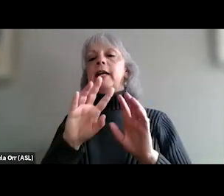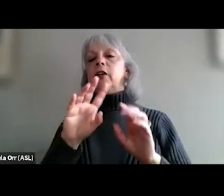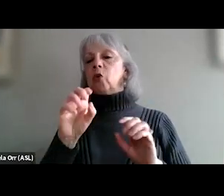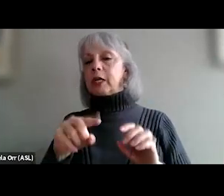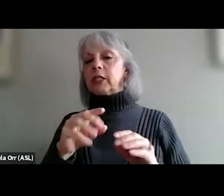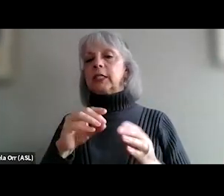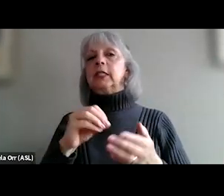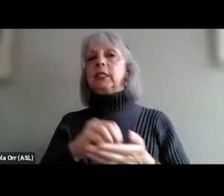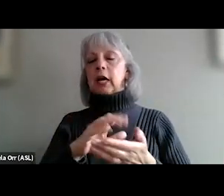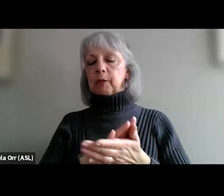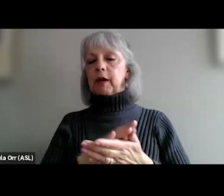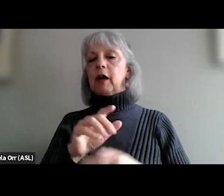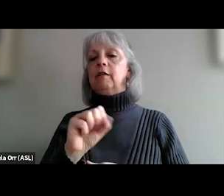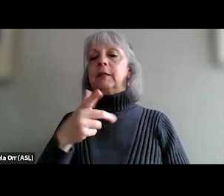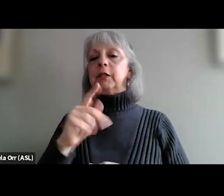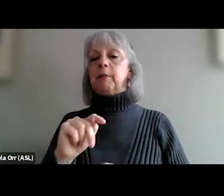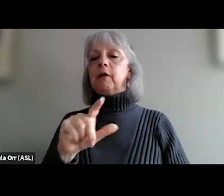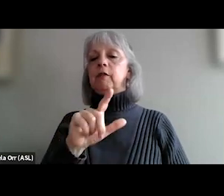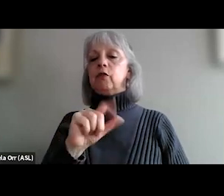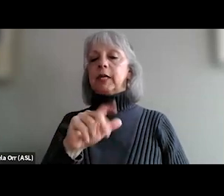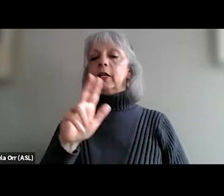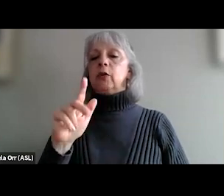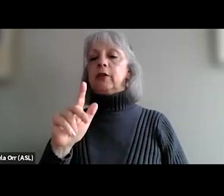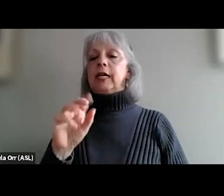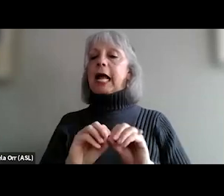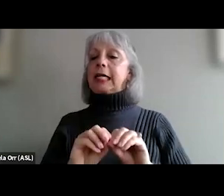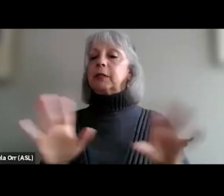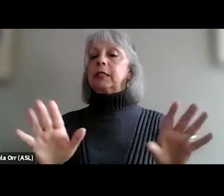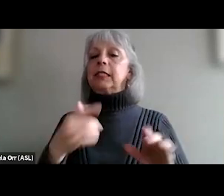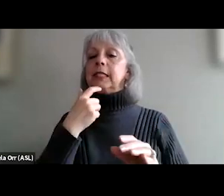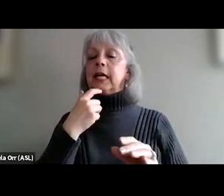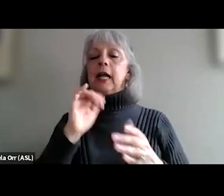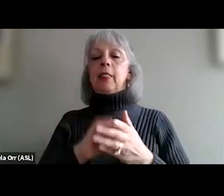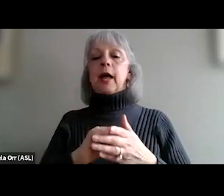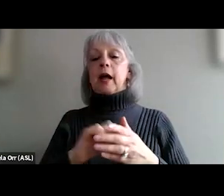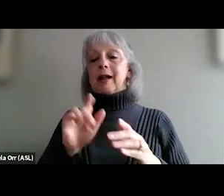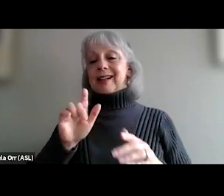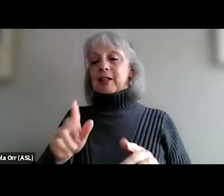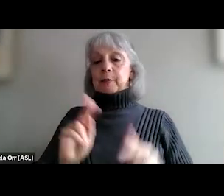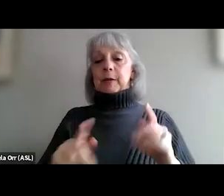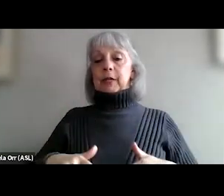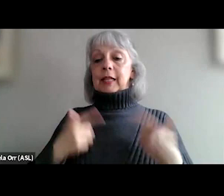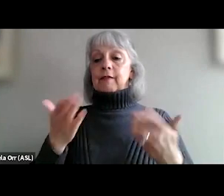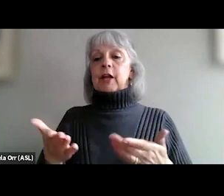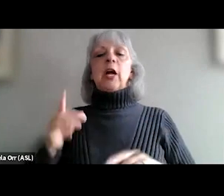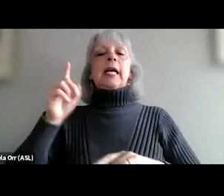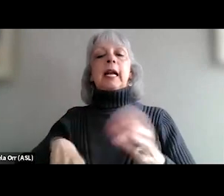en septiembre de 2023 que declaraba explícitamente que los residentes no pueden ser desalojados de viviendas subvencionadas